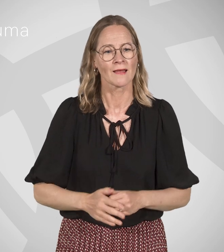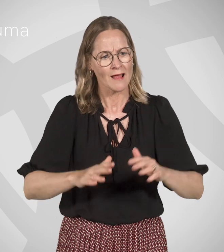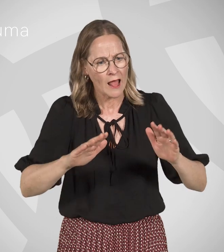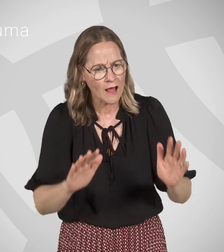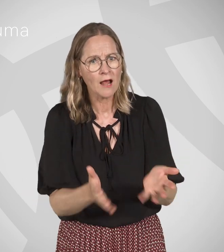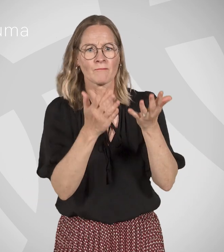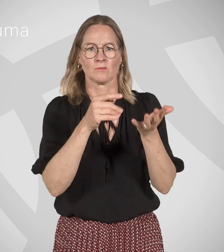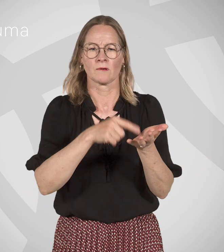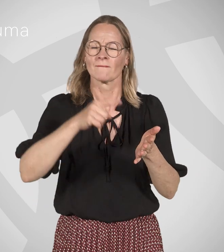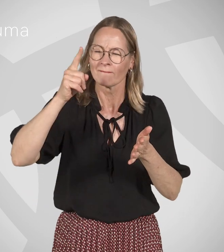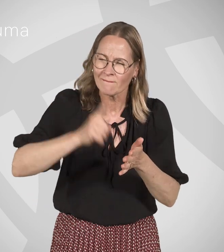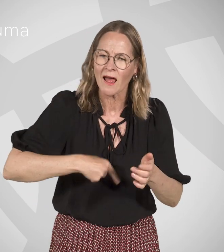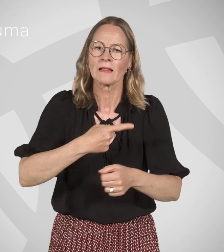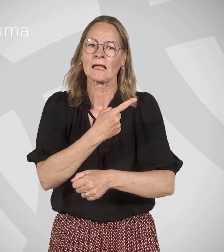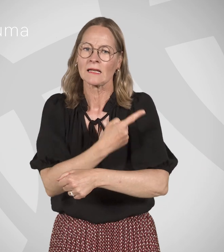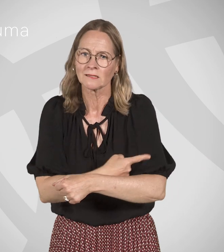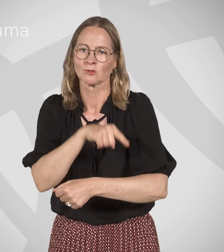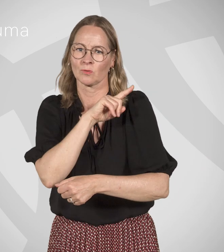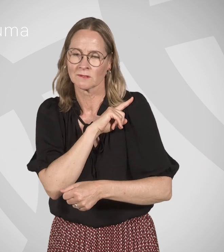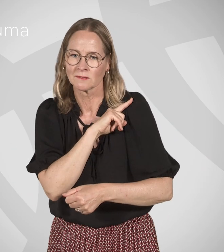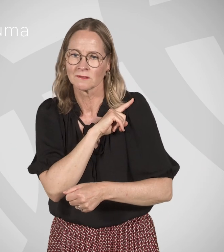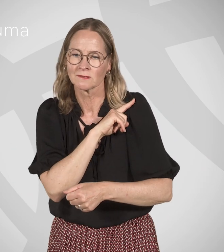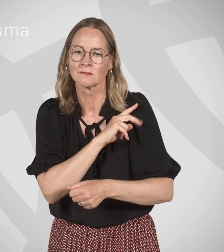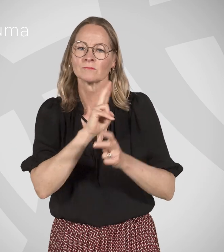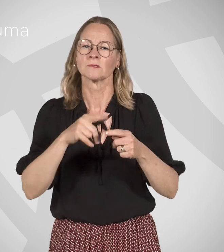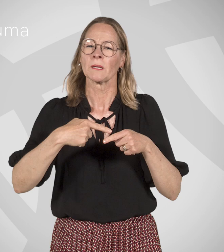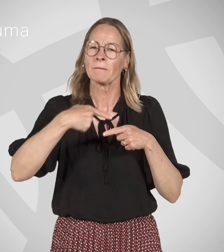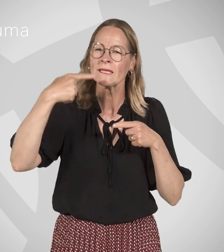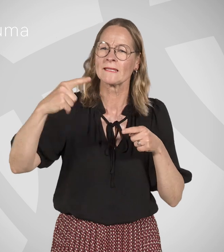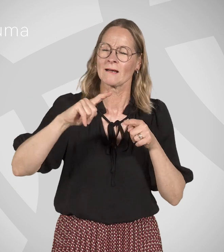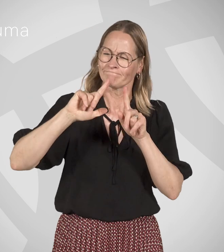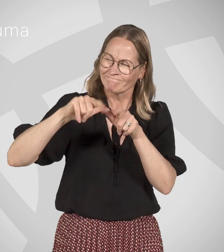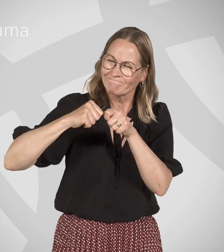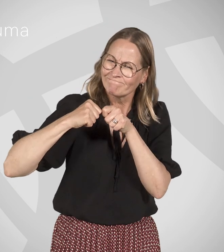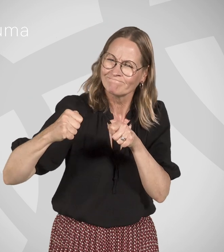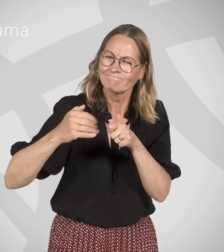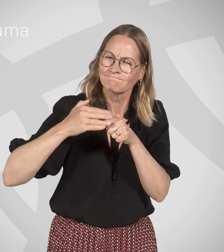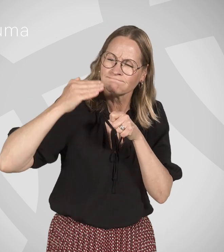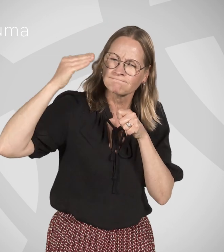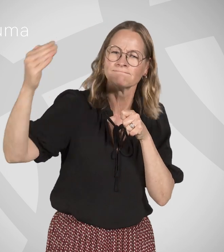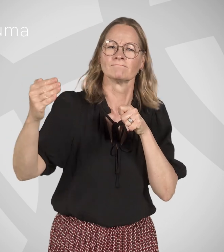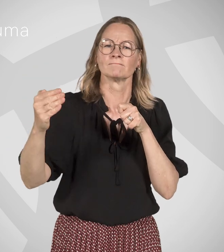Elvytys vaatii resursseja ja pitkäjänteistä sitoutumista -